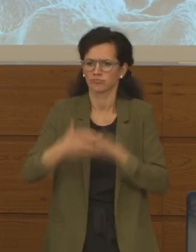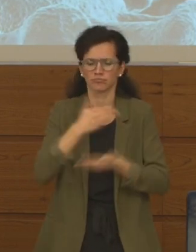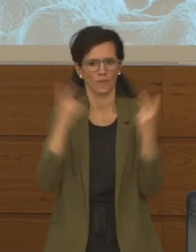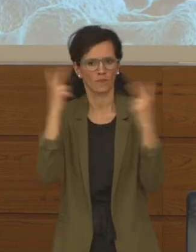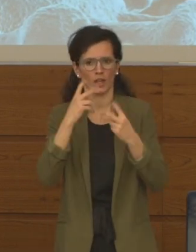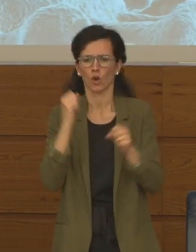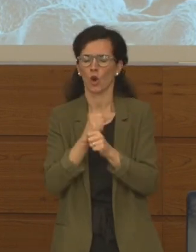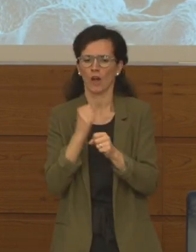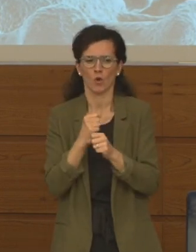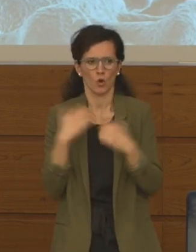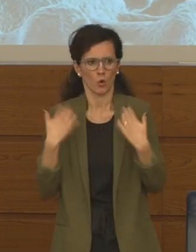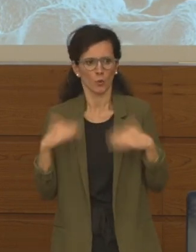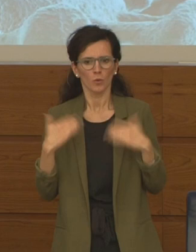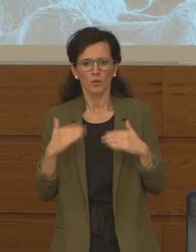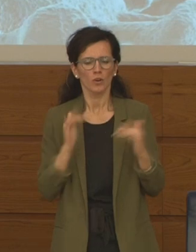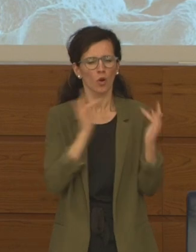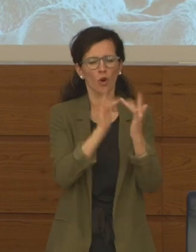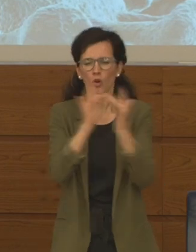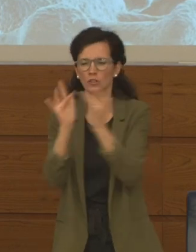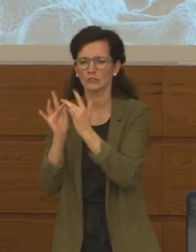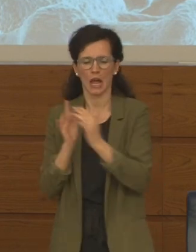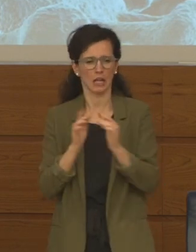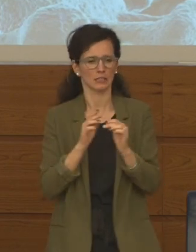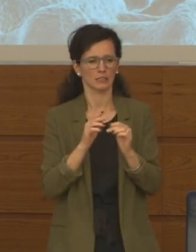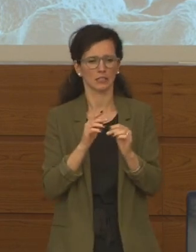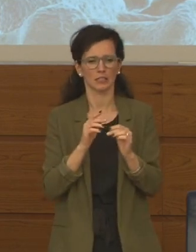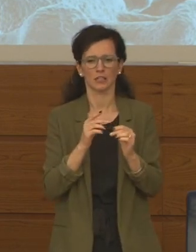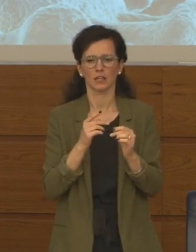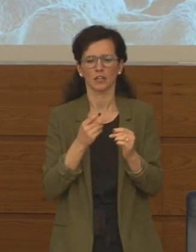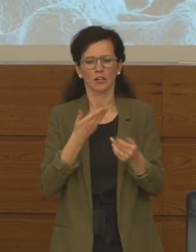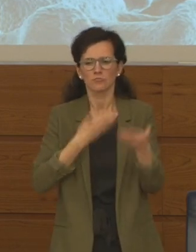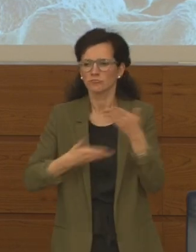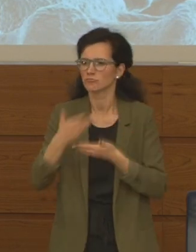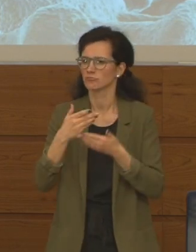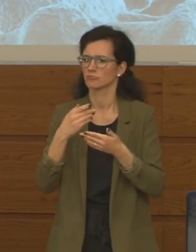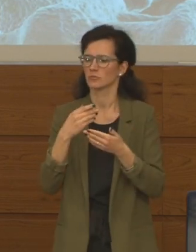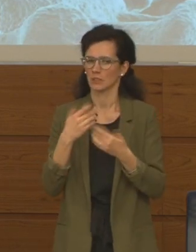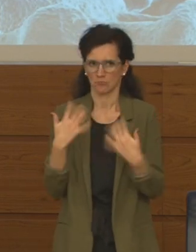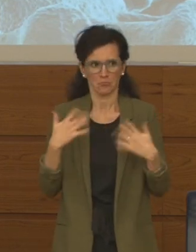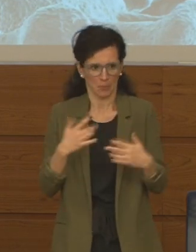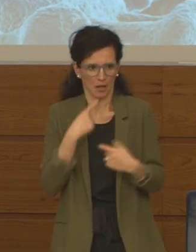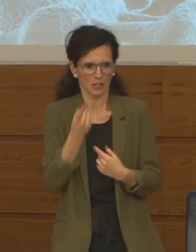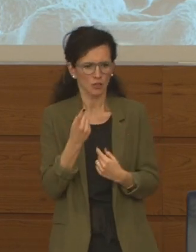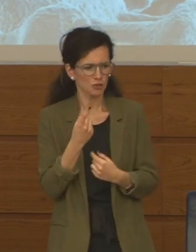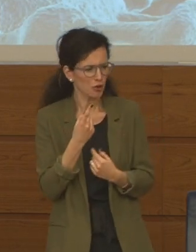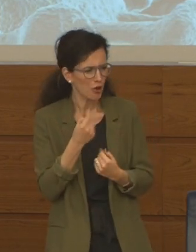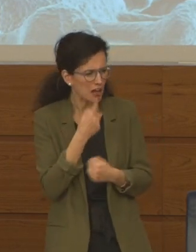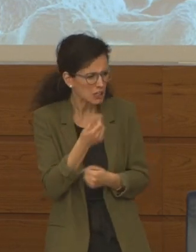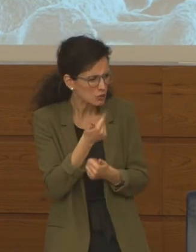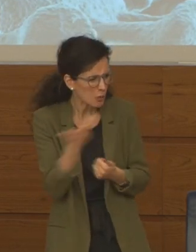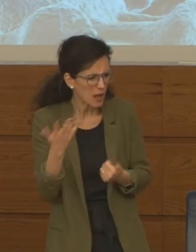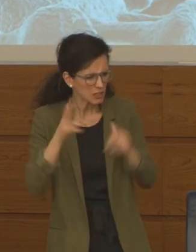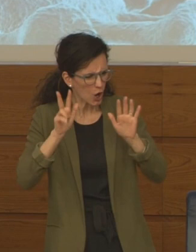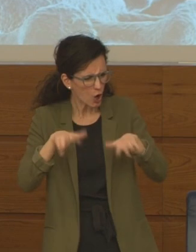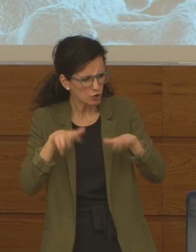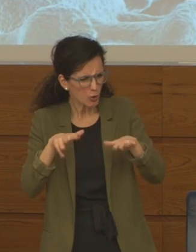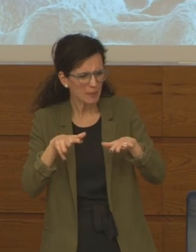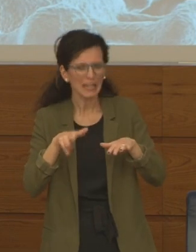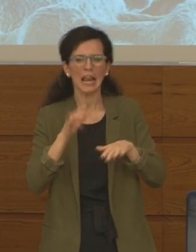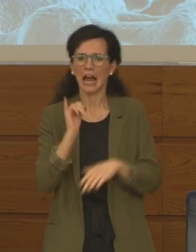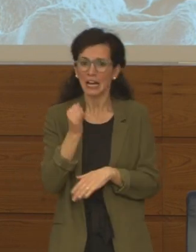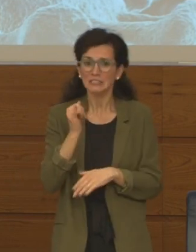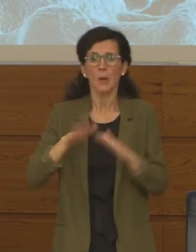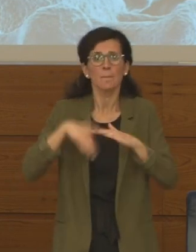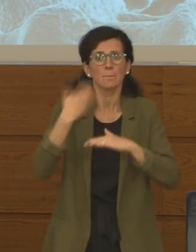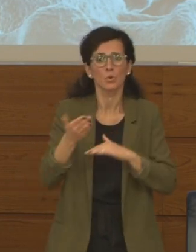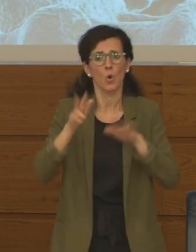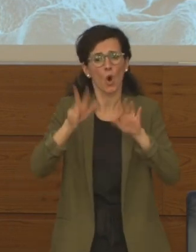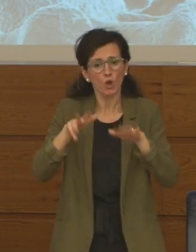rintraccio dei contatti con tantissimi tamponi, più di 8.000 tamponi